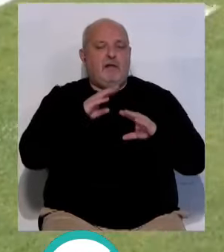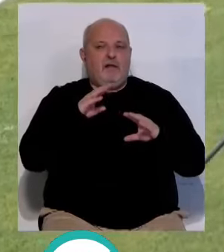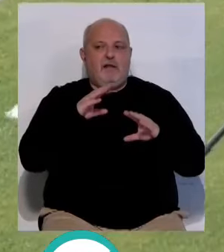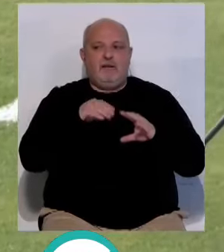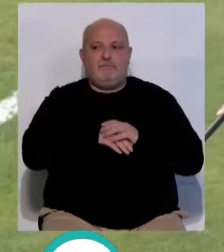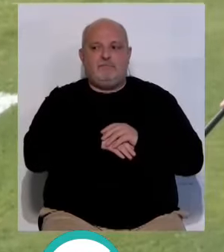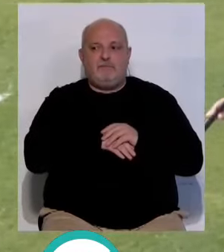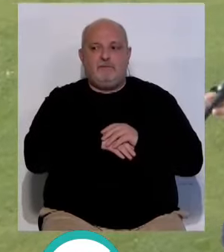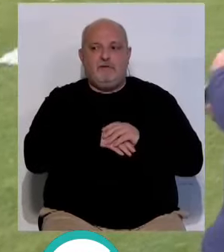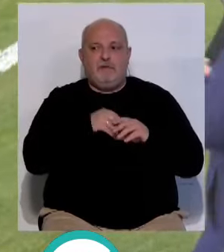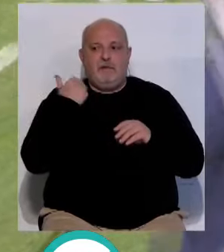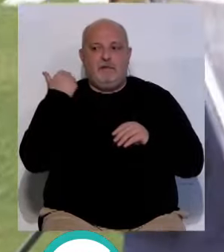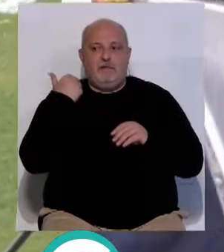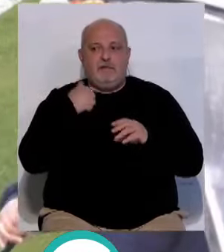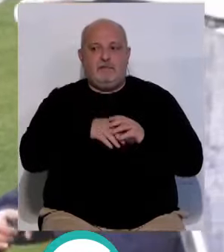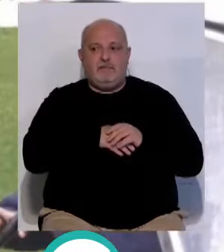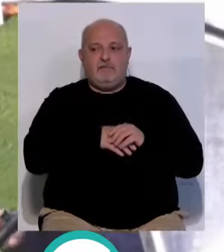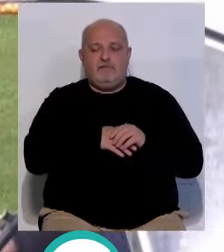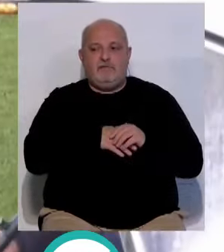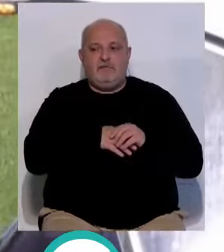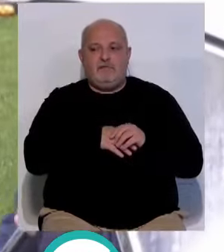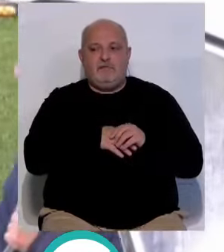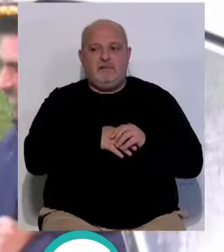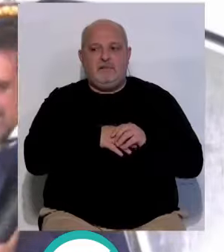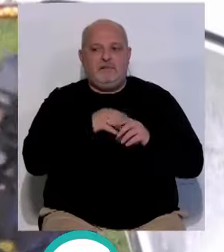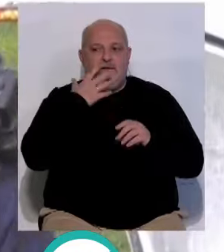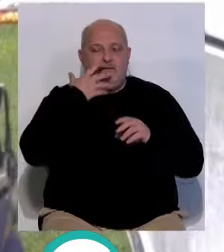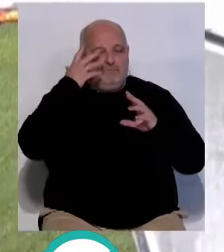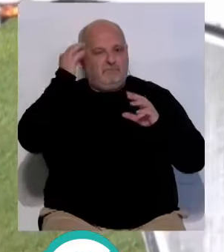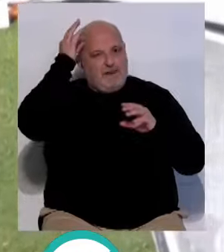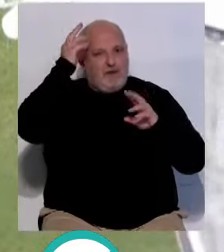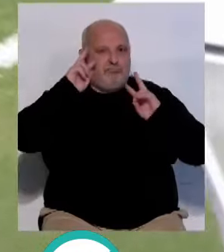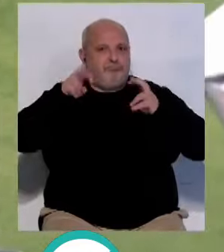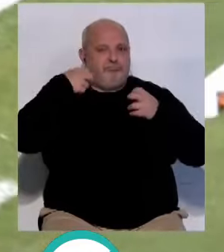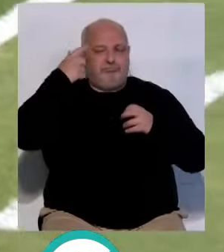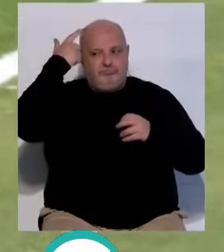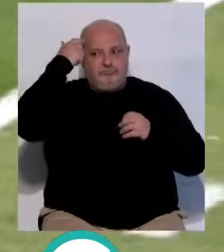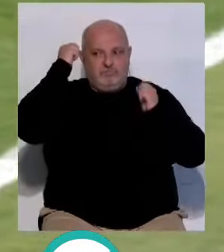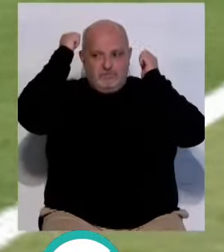con al Ledesma me asuste eh ahí lo estamos viendo portaba hoy un gorrito por el frío y